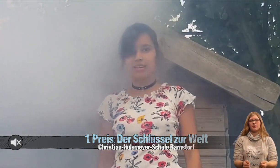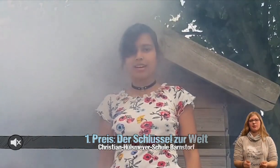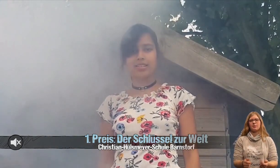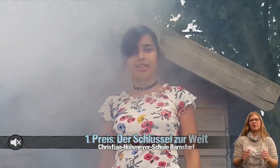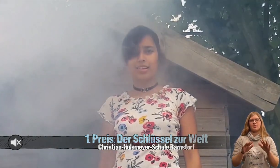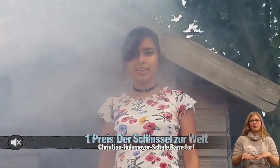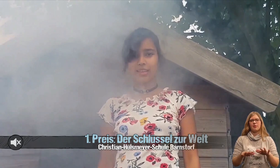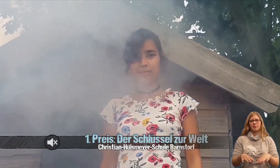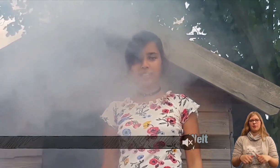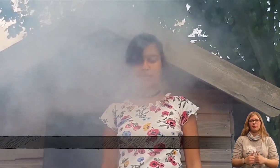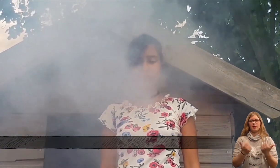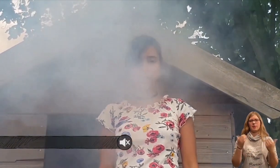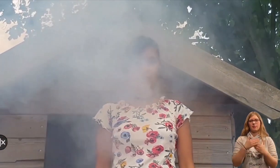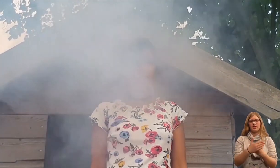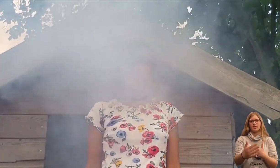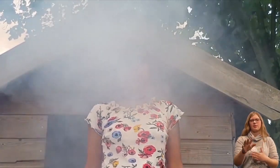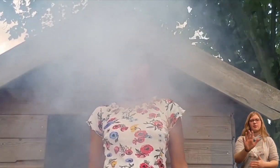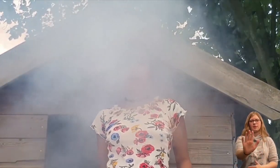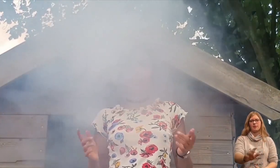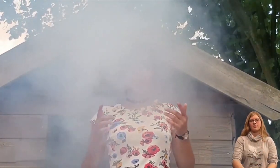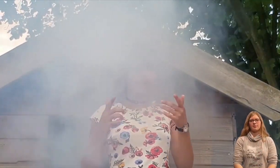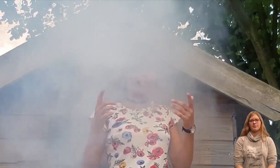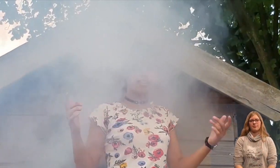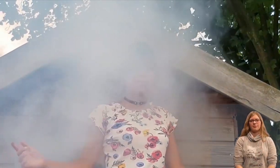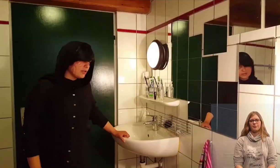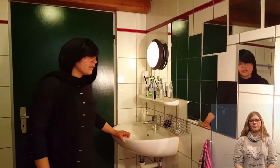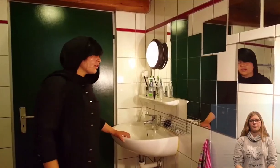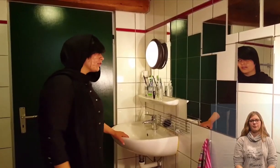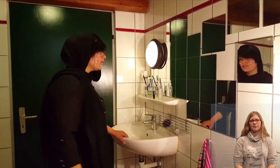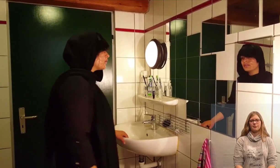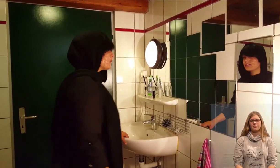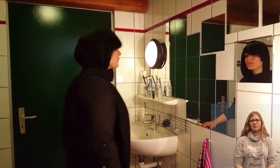Das Ergebnis bleibt ein Leben lang dein.